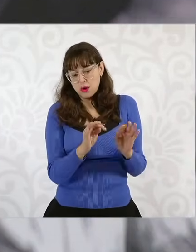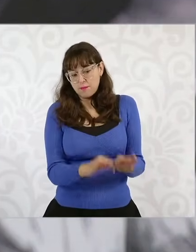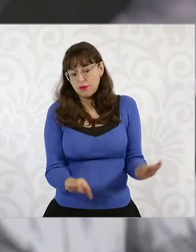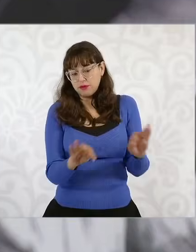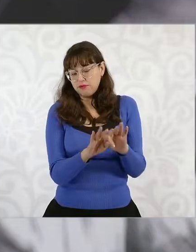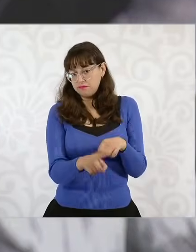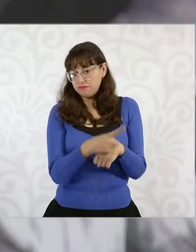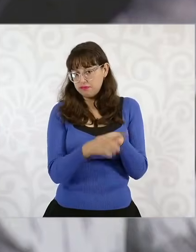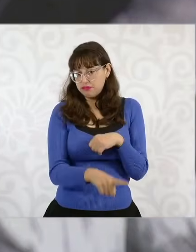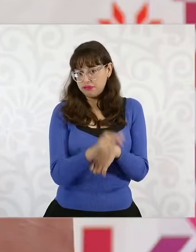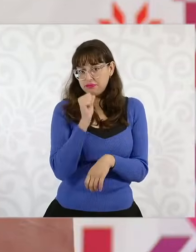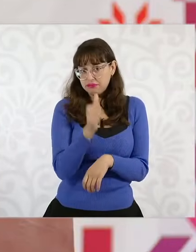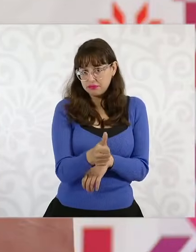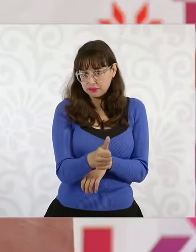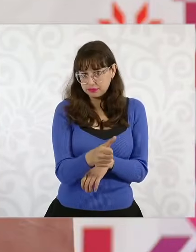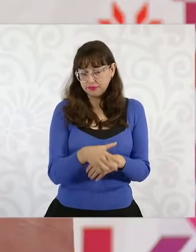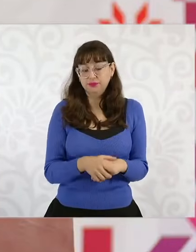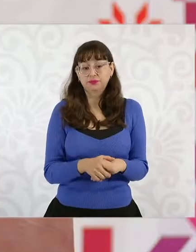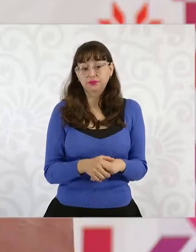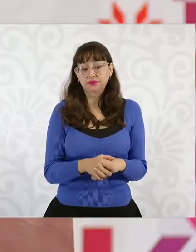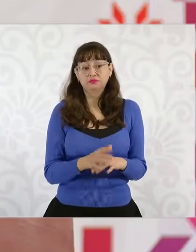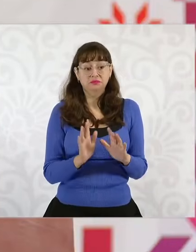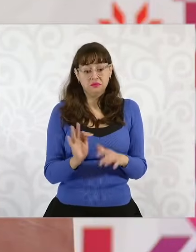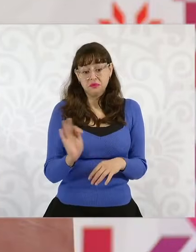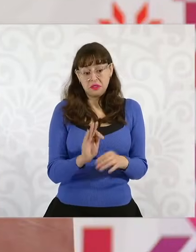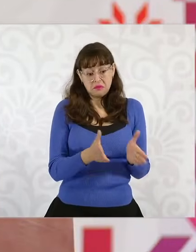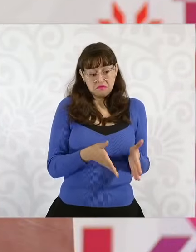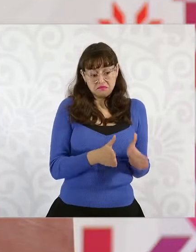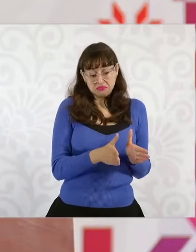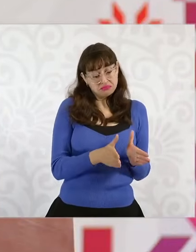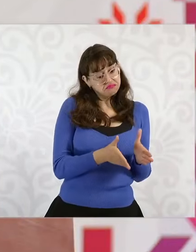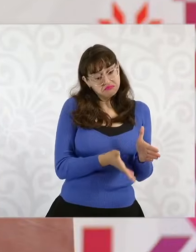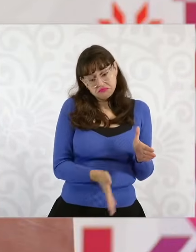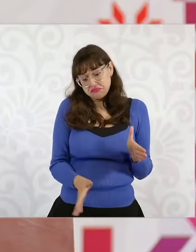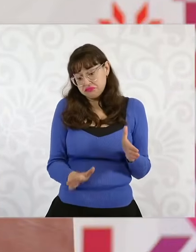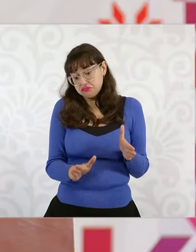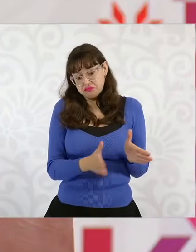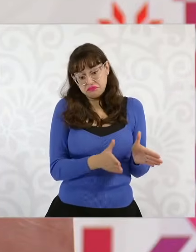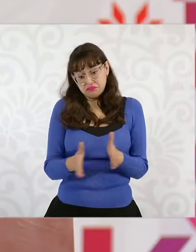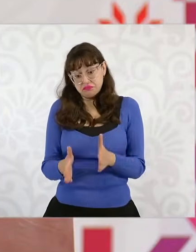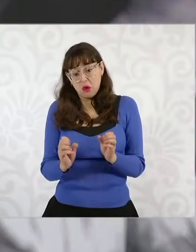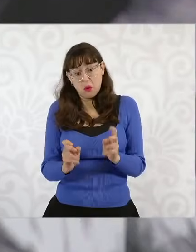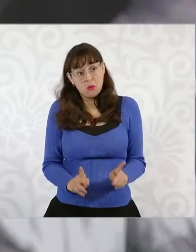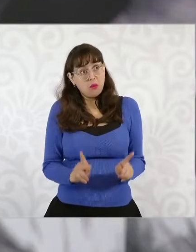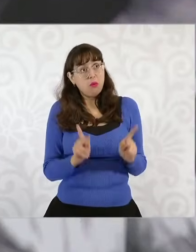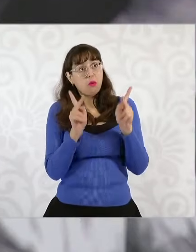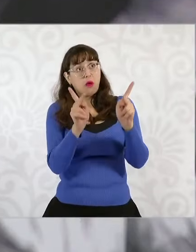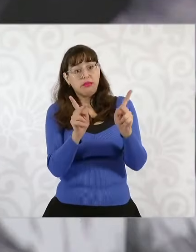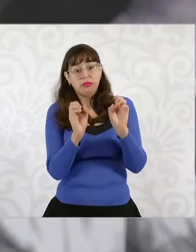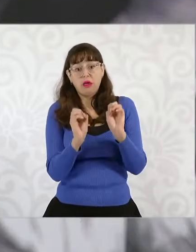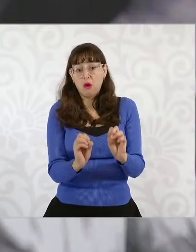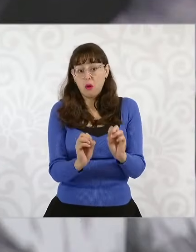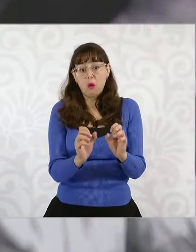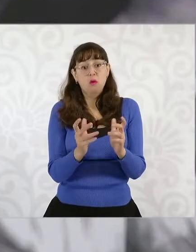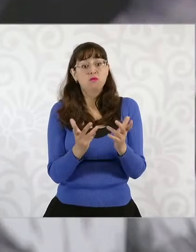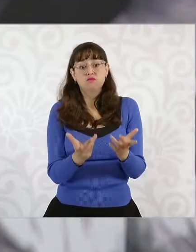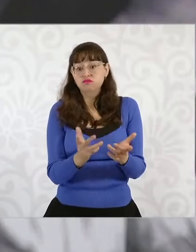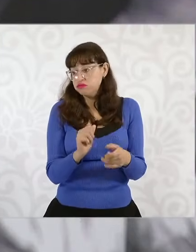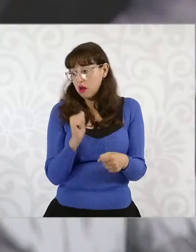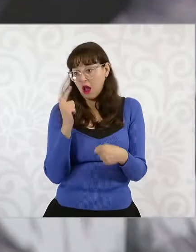la el desvío un poco a lo mejor de la vía o algún viaducto o algún alguna solución sobre